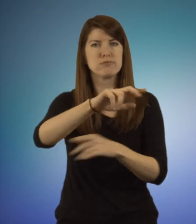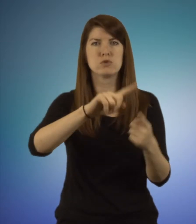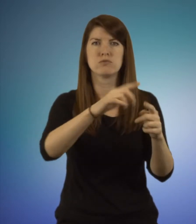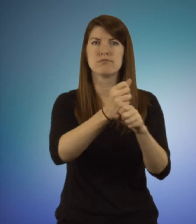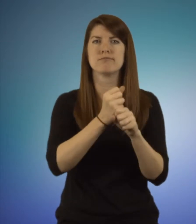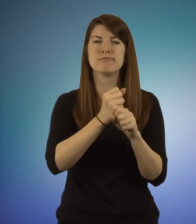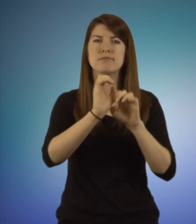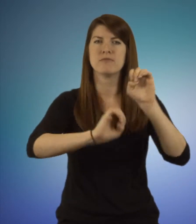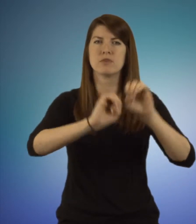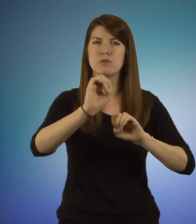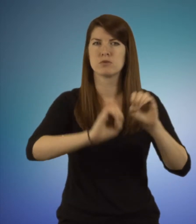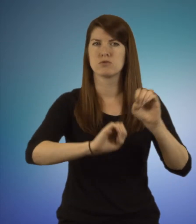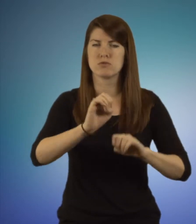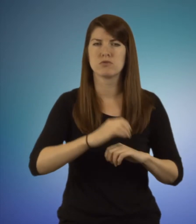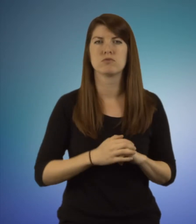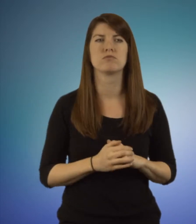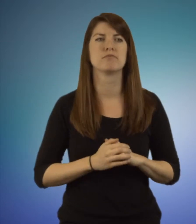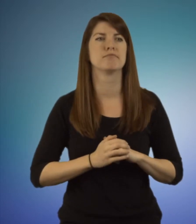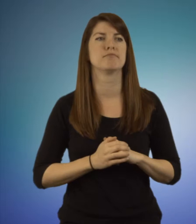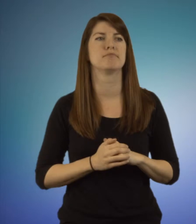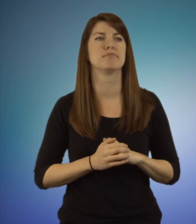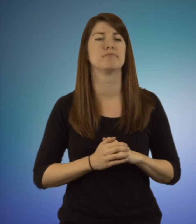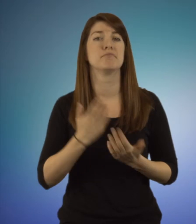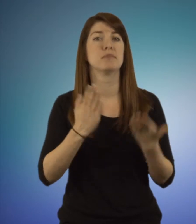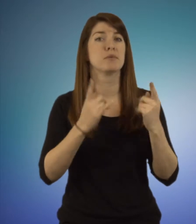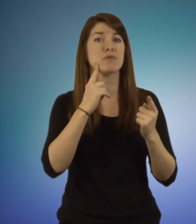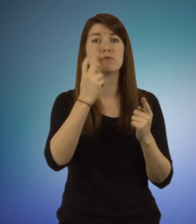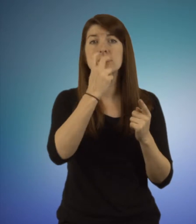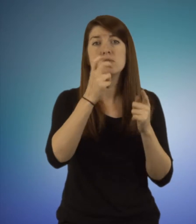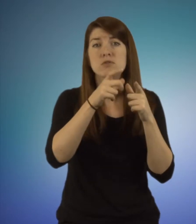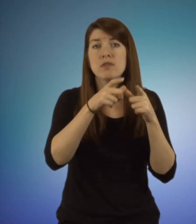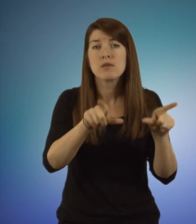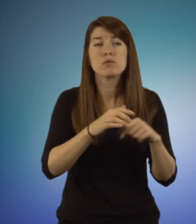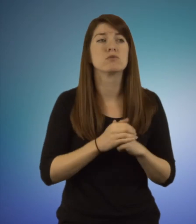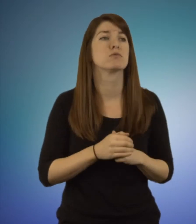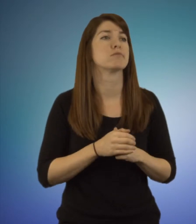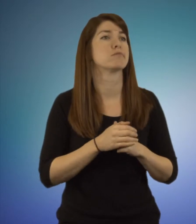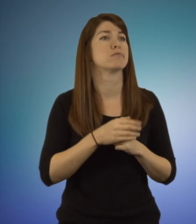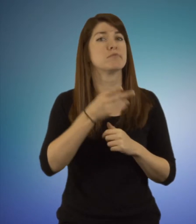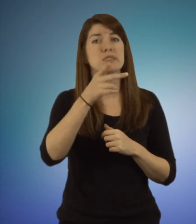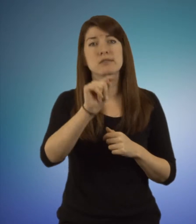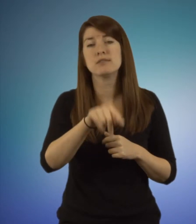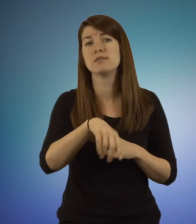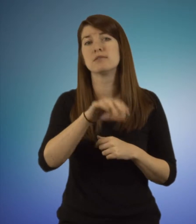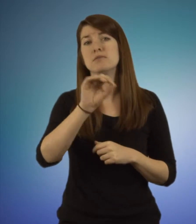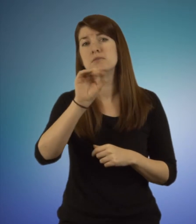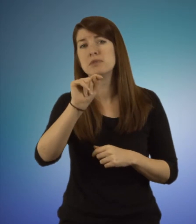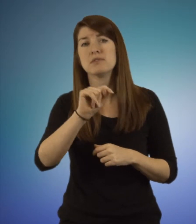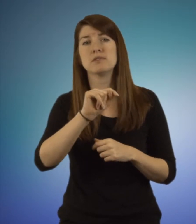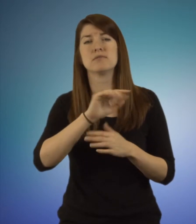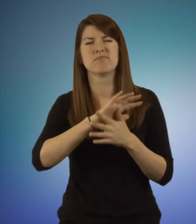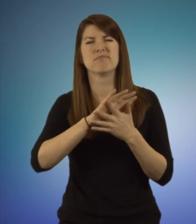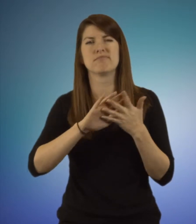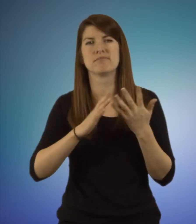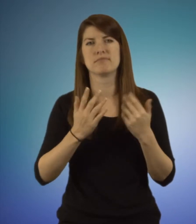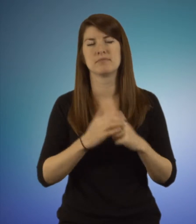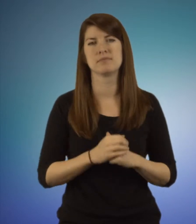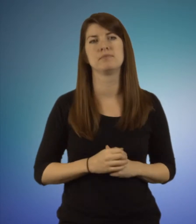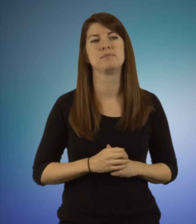Normas referenciadas acompañan al módulo 2 de Cheryl, donde ella habla de la evaluación